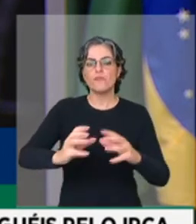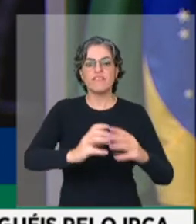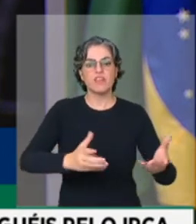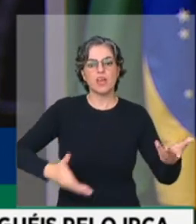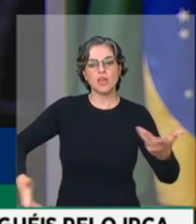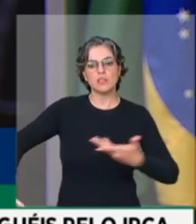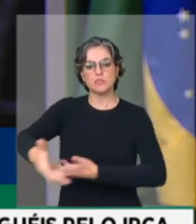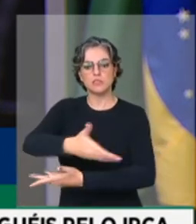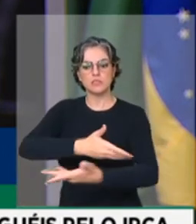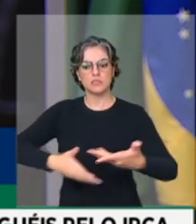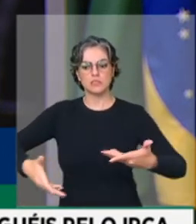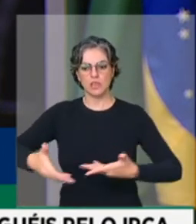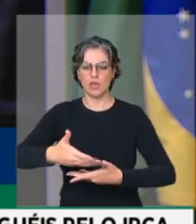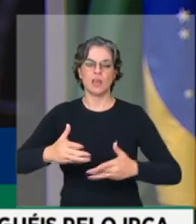CONVIVÊNCIA PARA TD O ENTORNO DA ESCOLA ESTAR ATENDIDA COM